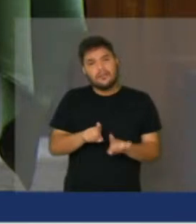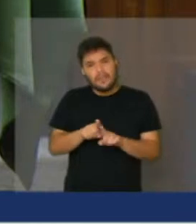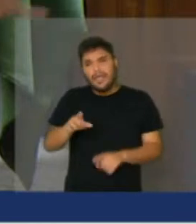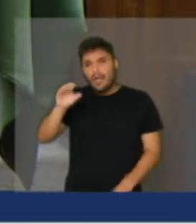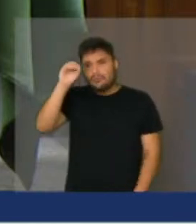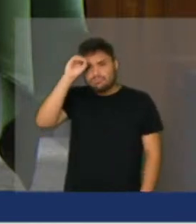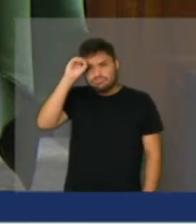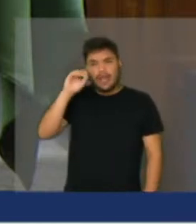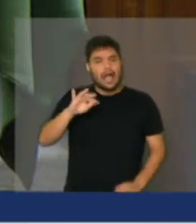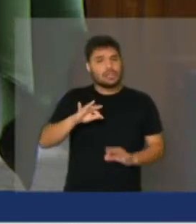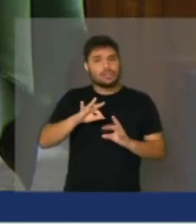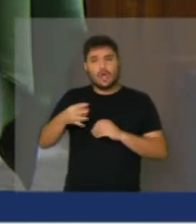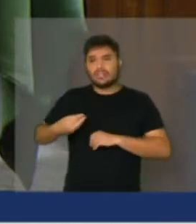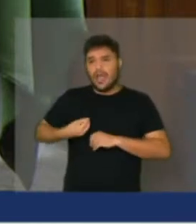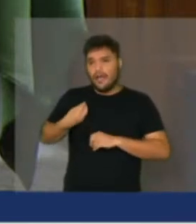DO POVO BRASILEIRO. MAS, O MINISTRO PAULO GUEDES